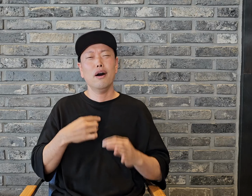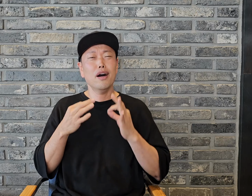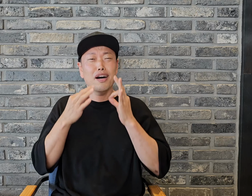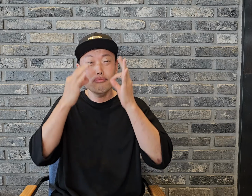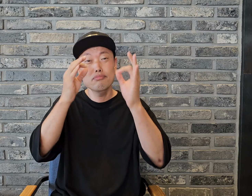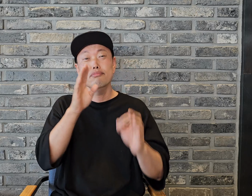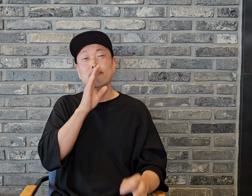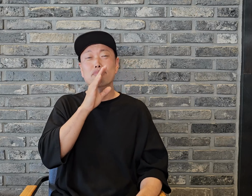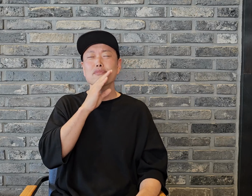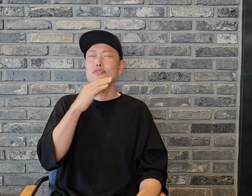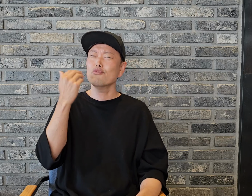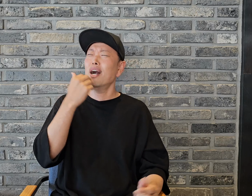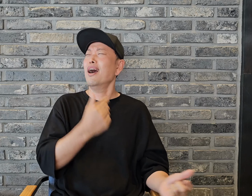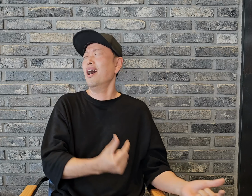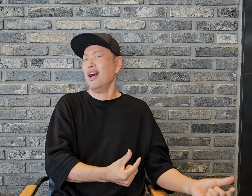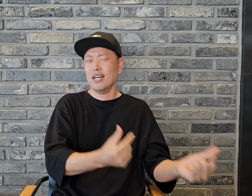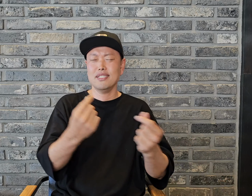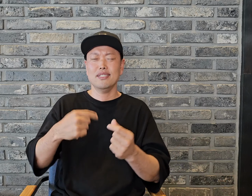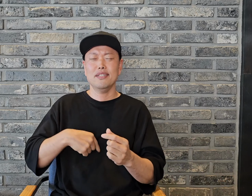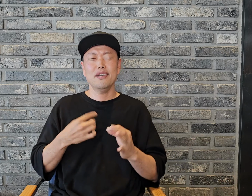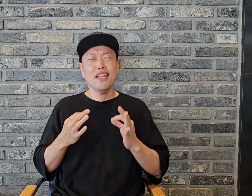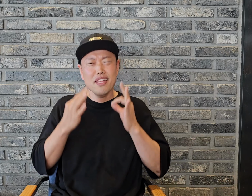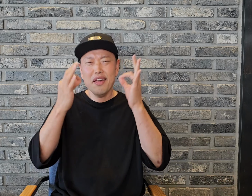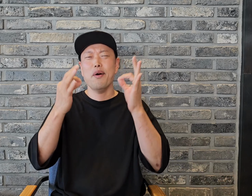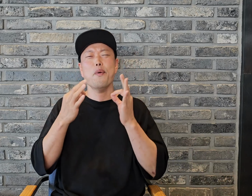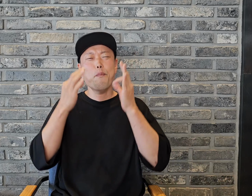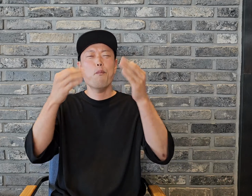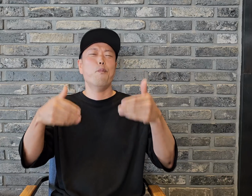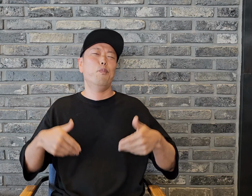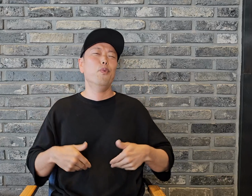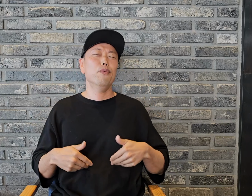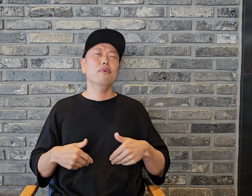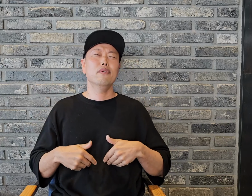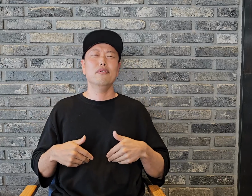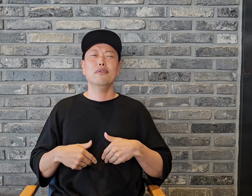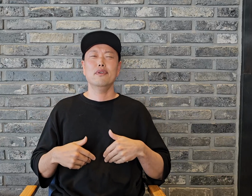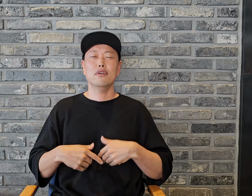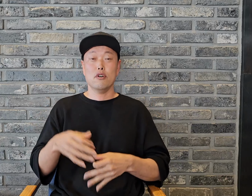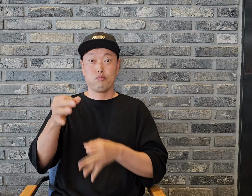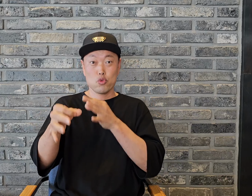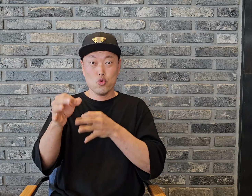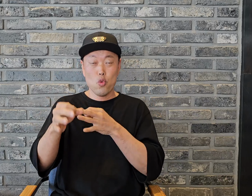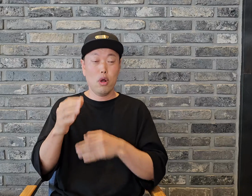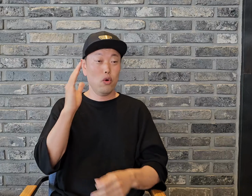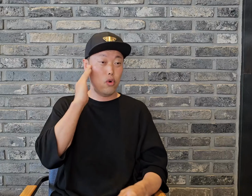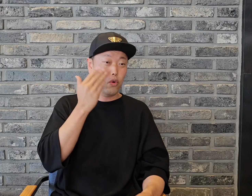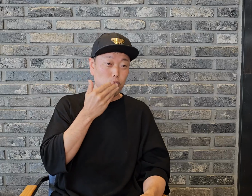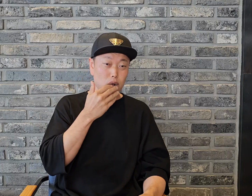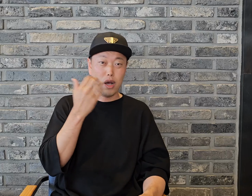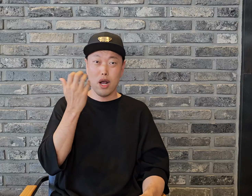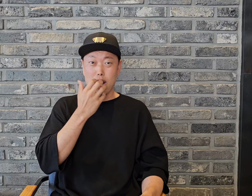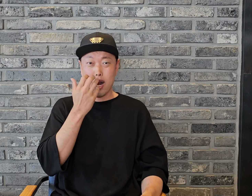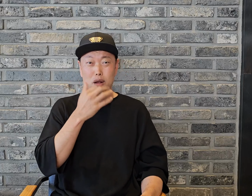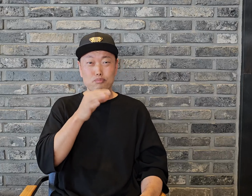muss er hart arbeiten, oder? Es ist alles das Gleiche. Man muss hart arbeiten. Es spielt keine Rolle, ob Sie berufstätig, gehörlos oder hörend sind.